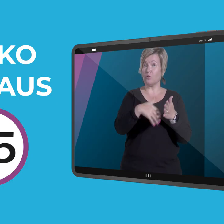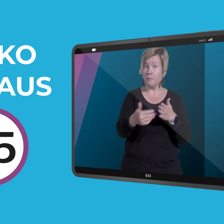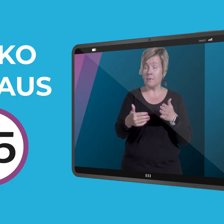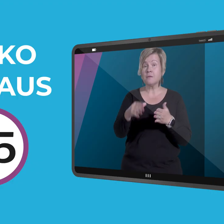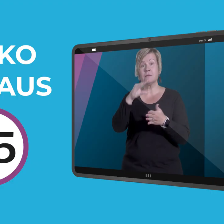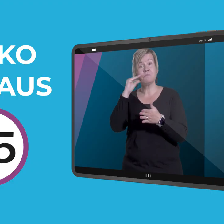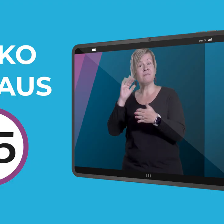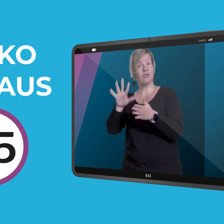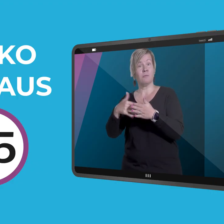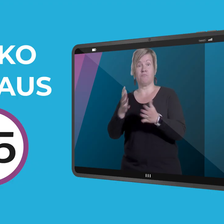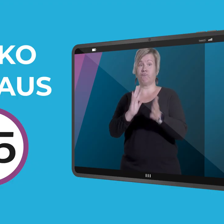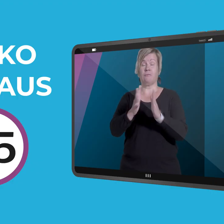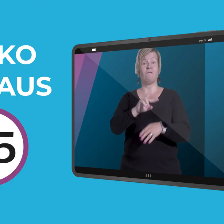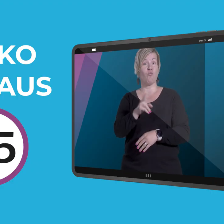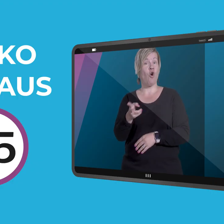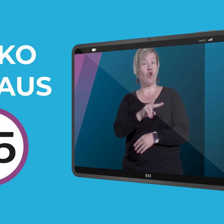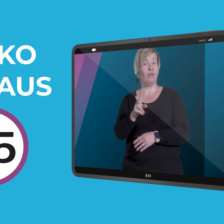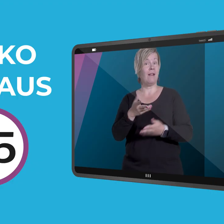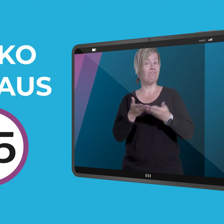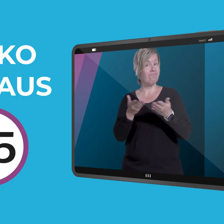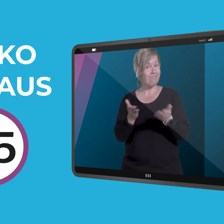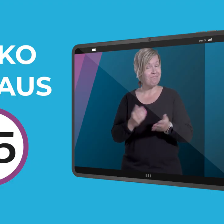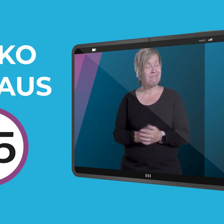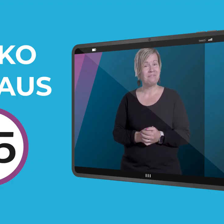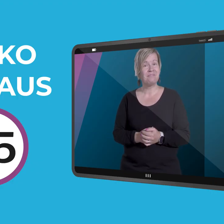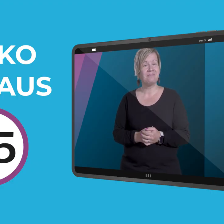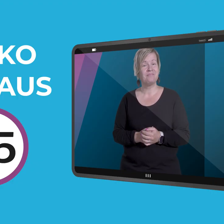suomalaisella ja suomenruotsalaisella viittomakielellä vuorotellen.